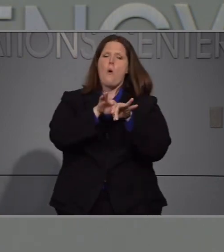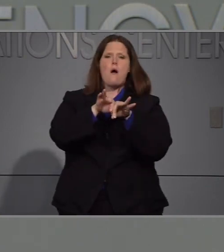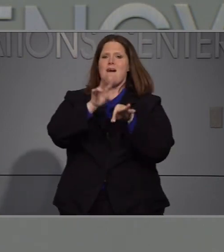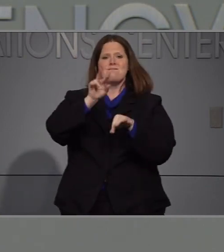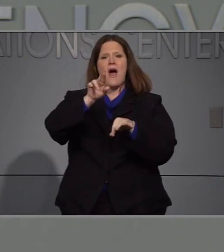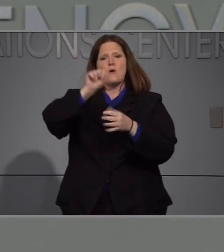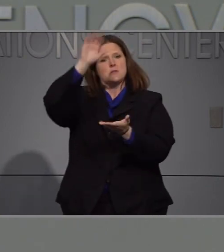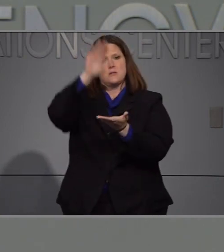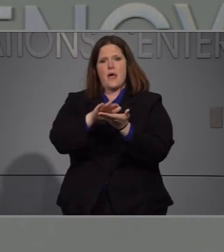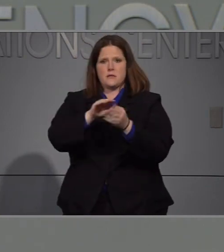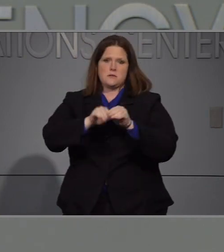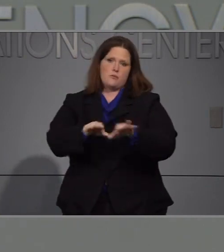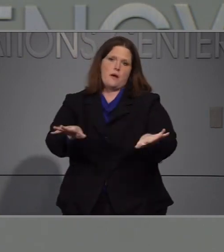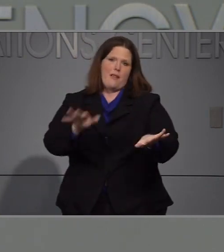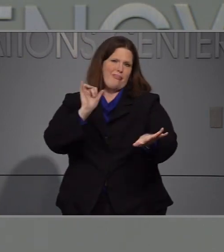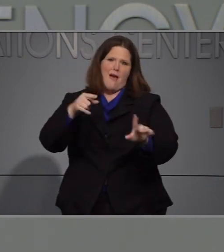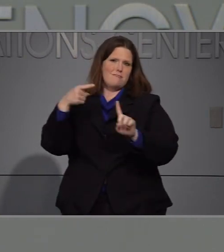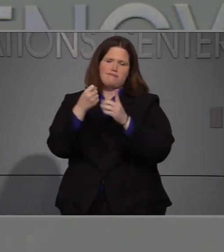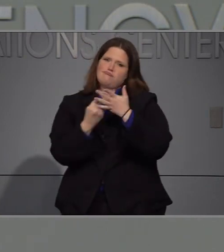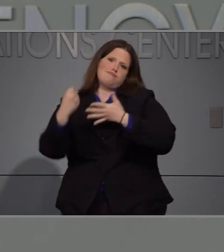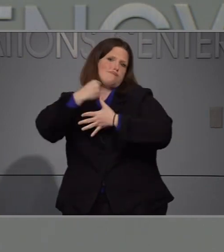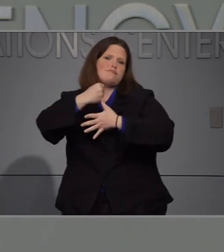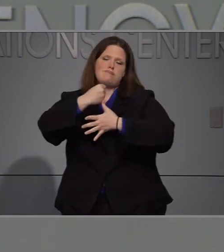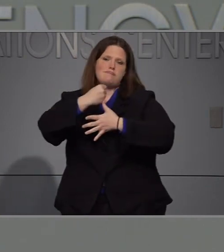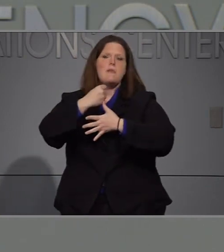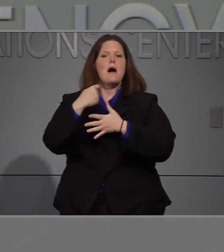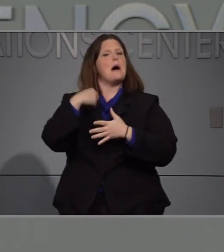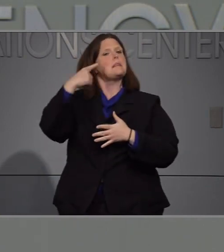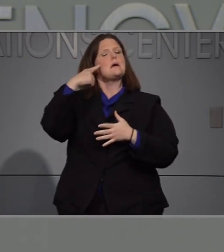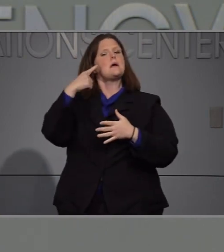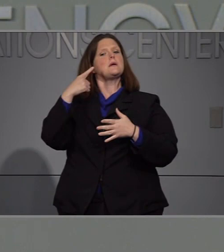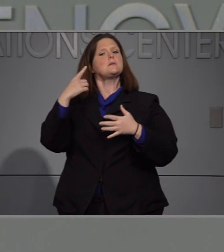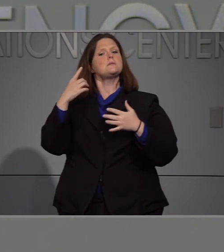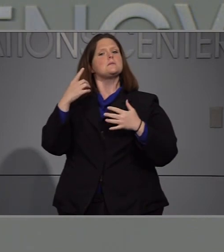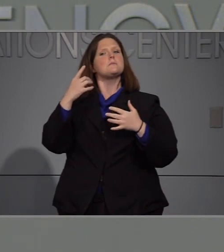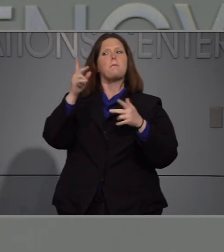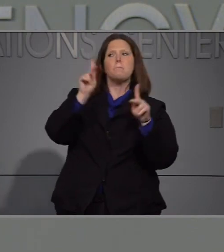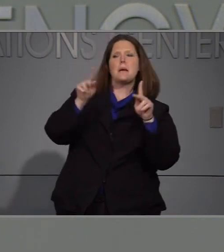Así es de que vamos a continuar haciendo esto, pero yo creo que nosotros vamos a continuar